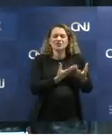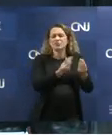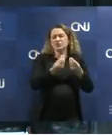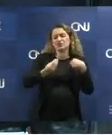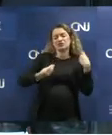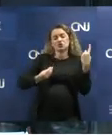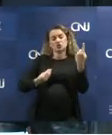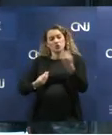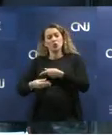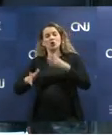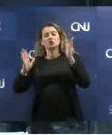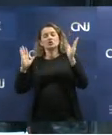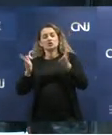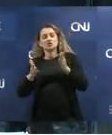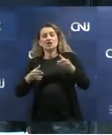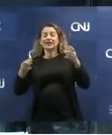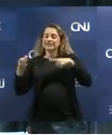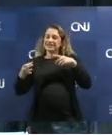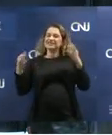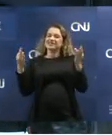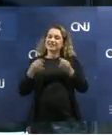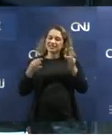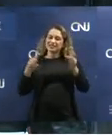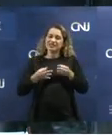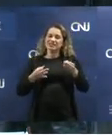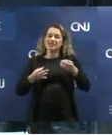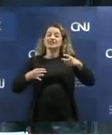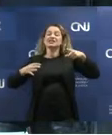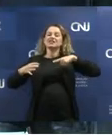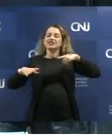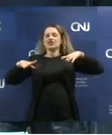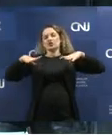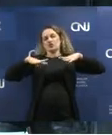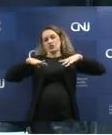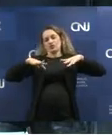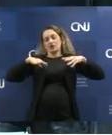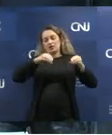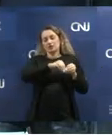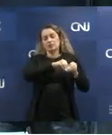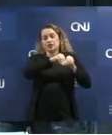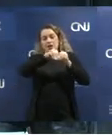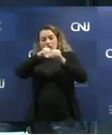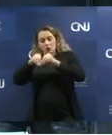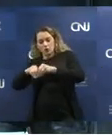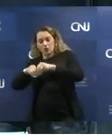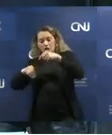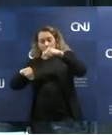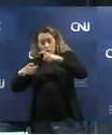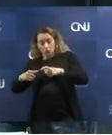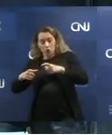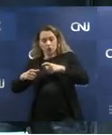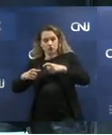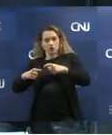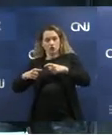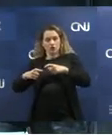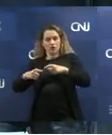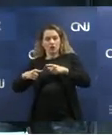tenho certeza, tiramos férias para colocar nosso gabinete em ordem. Como falam das férias de 60 dias,